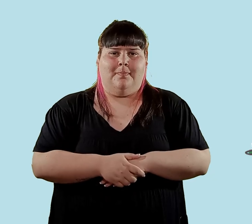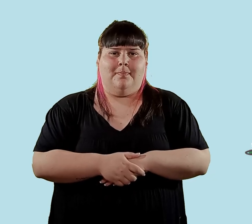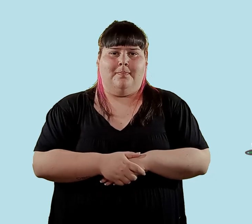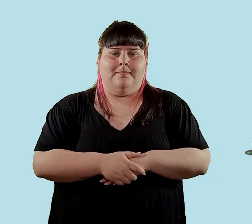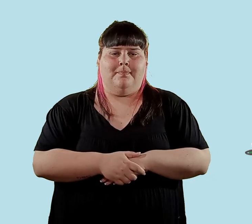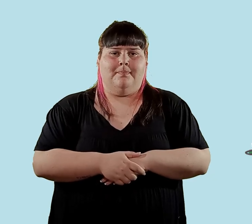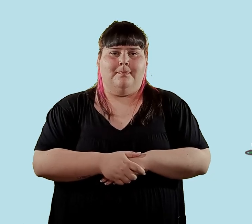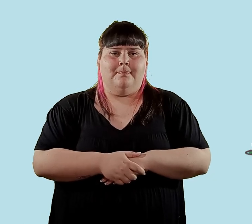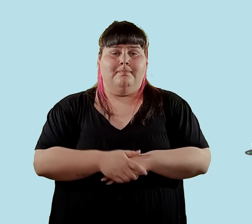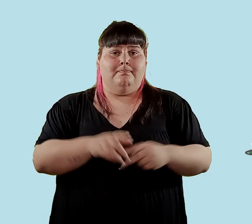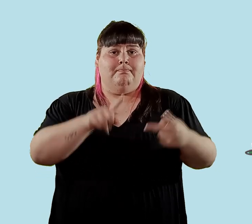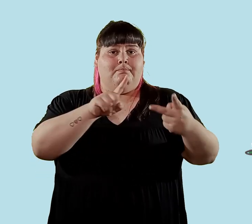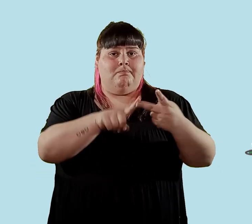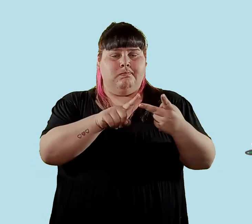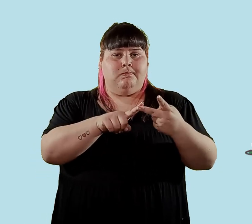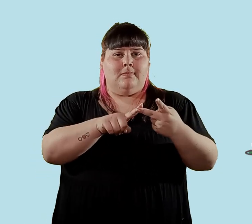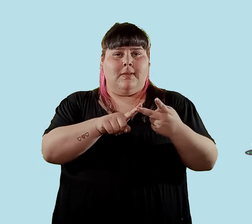"Amortiguación de las inundaciones"